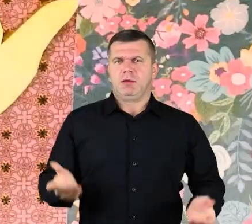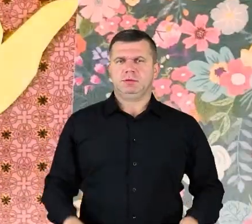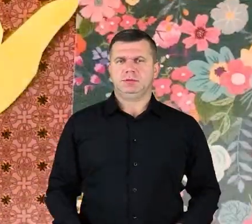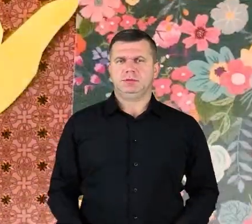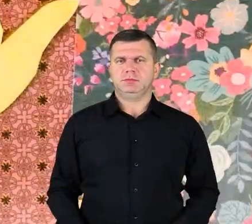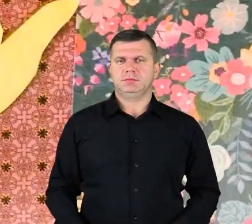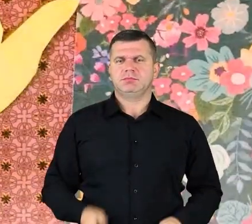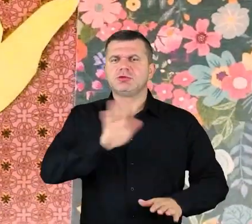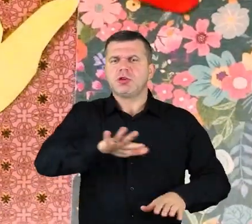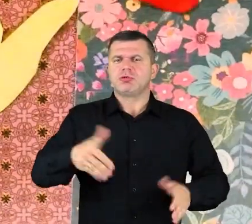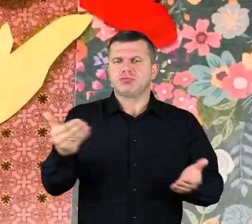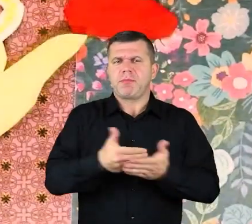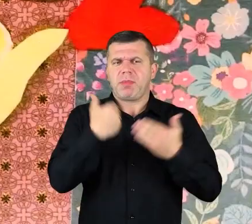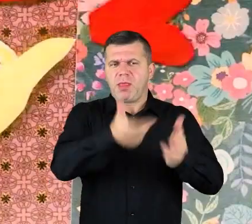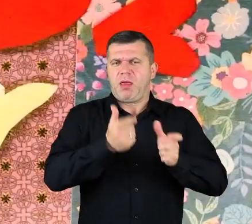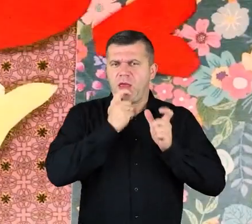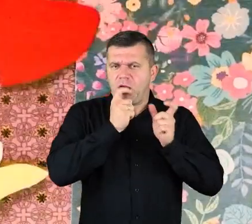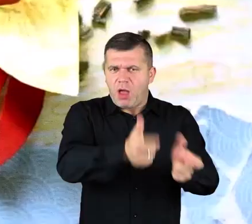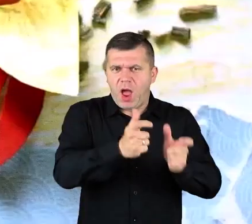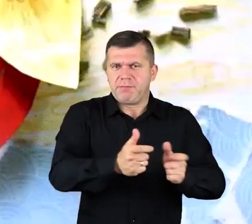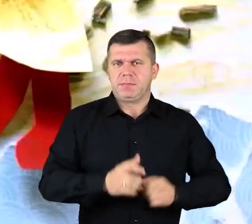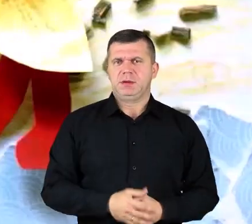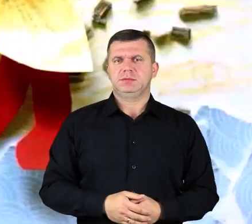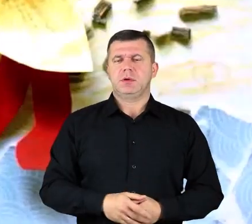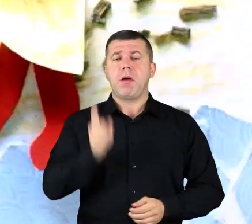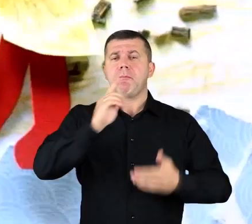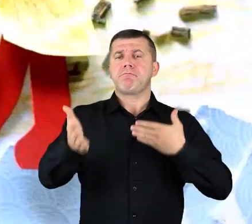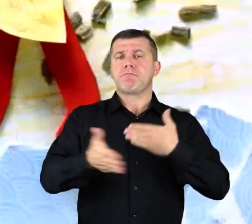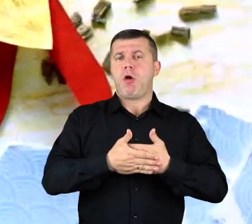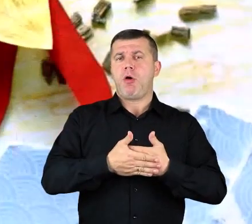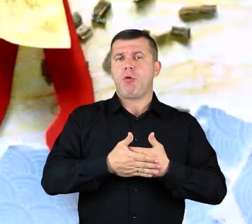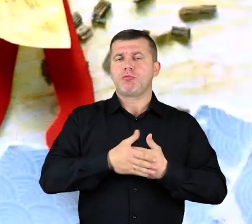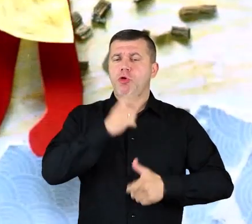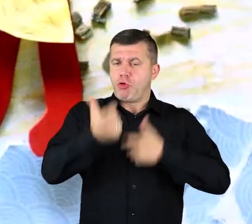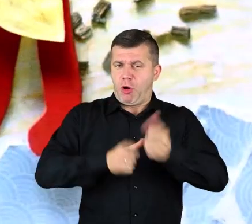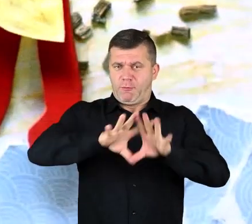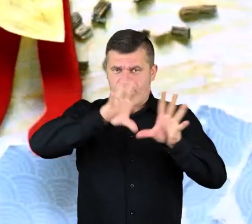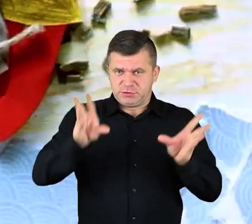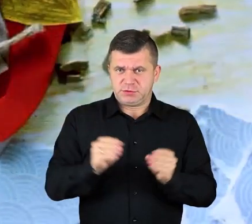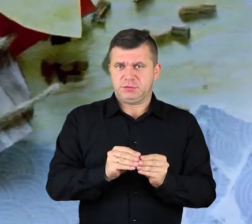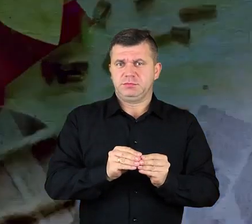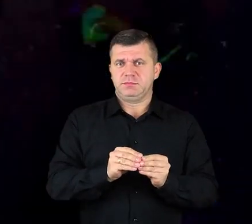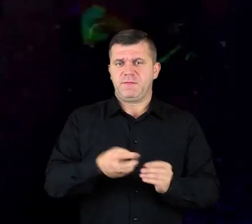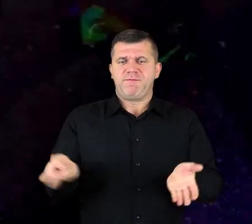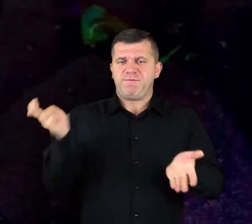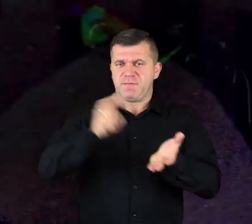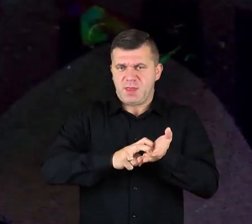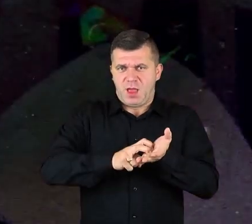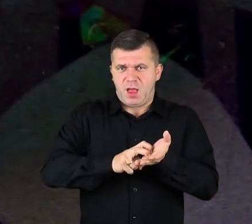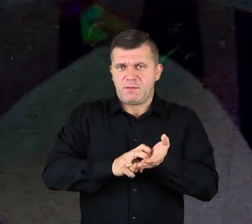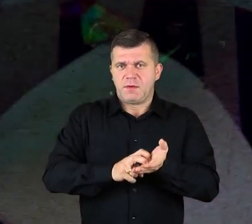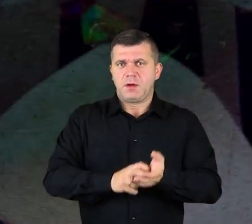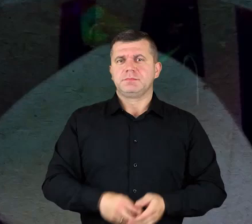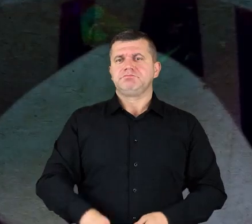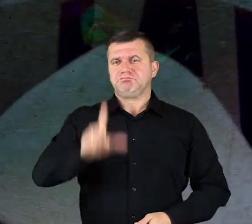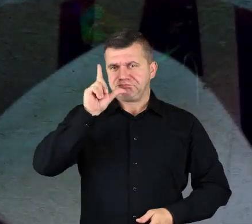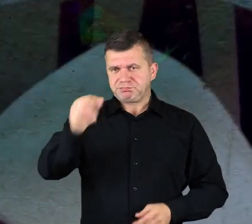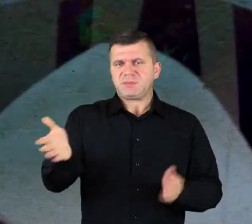Dzieci trzeba nakarmić!”. Mąż robił to wszystko. Wstawał i szedł łowić ryby.